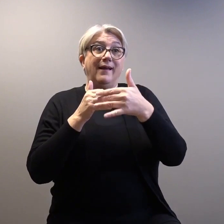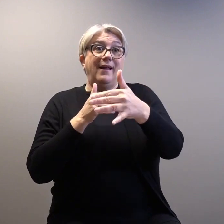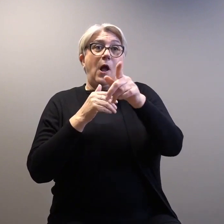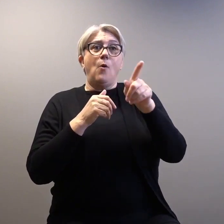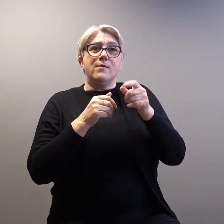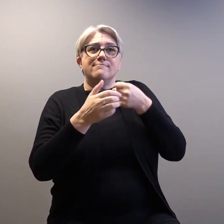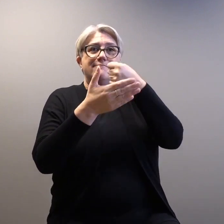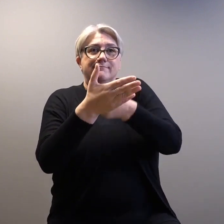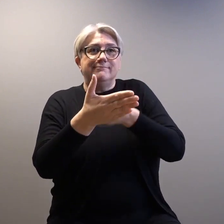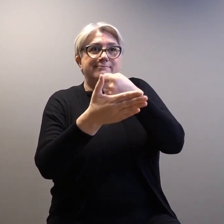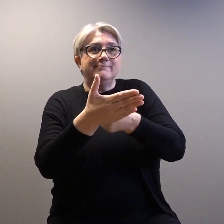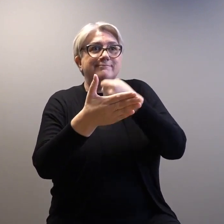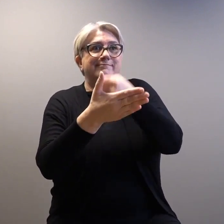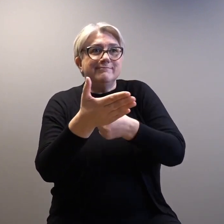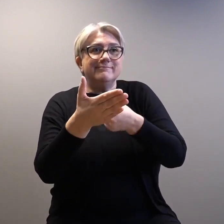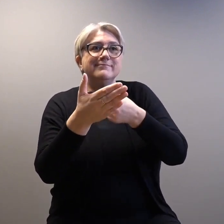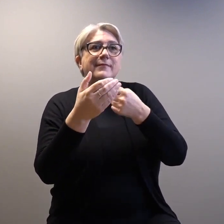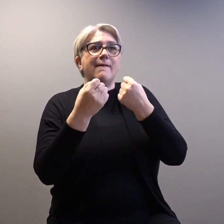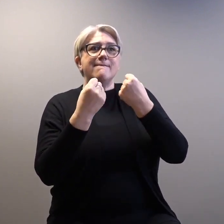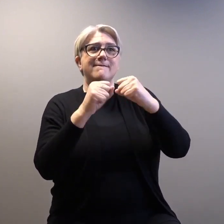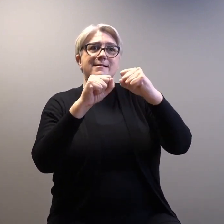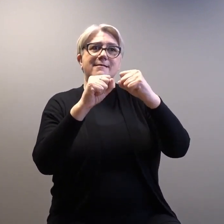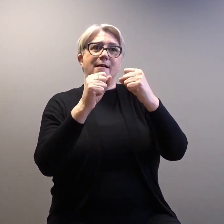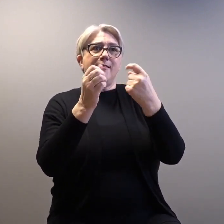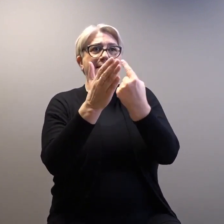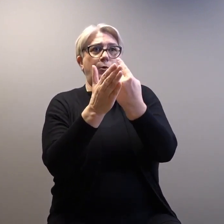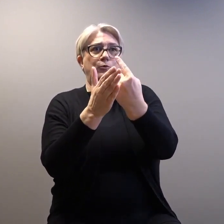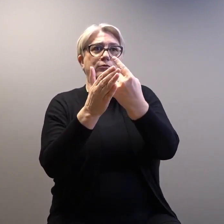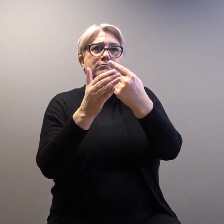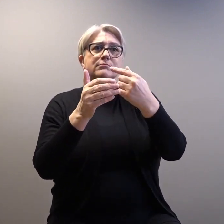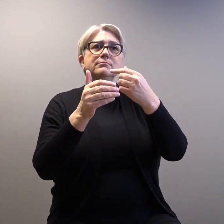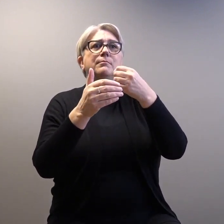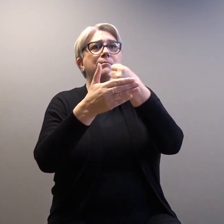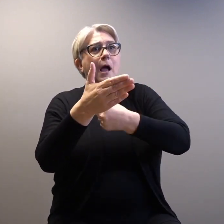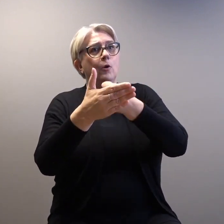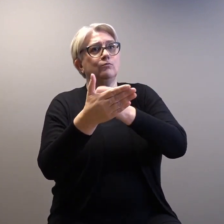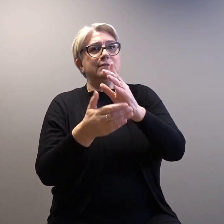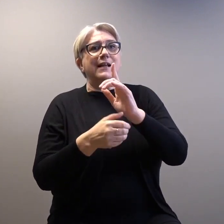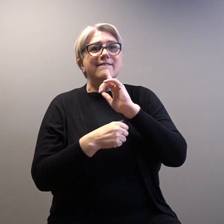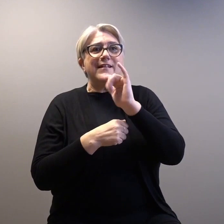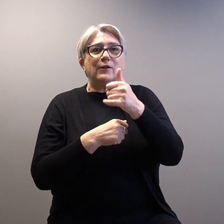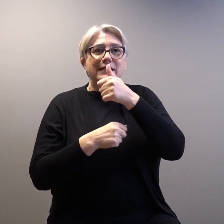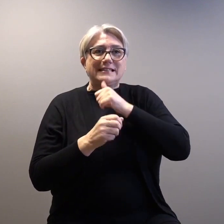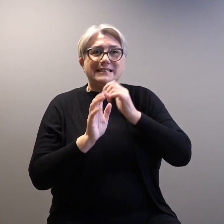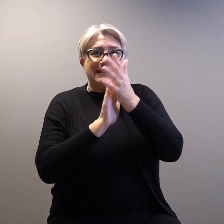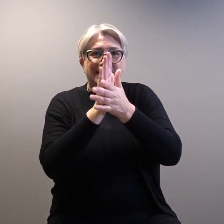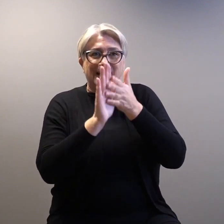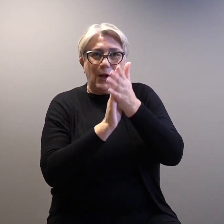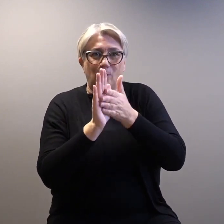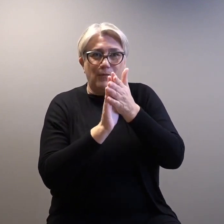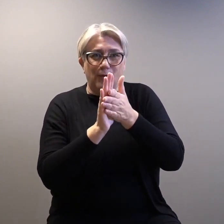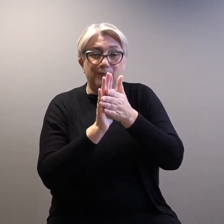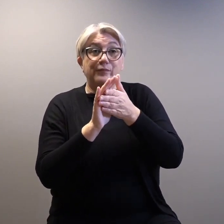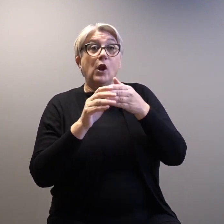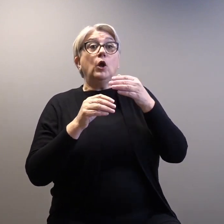Hún tók því beinan og virkan þátt í baráttunni fyrir viðurkenningu íslenska táknmálsins.